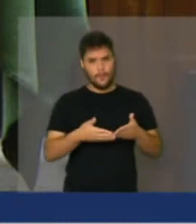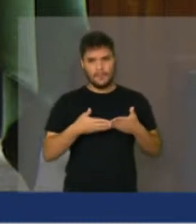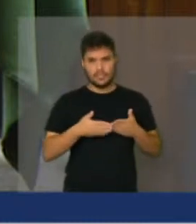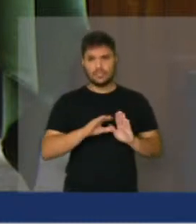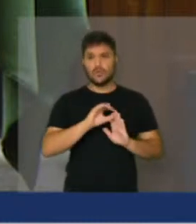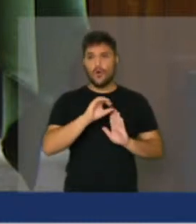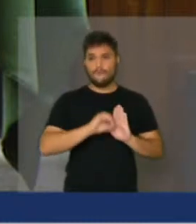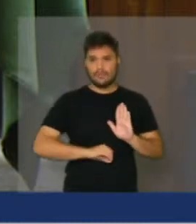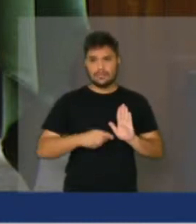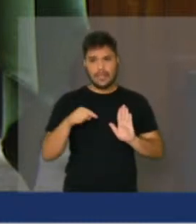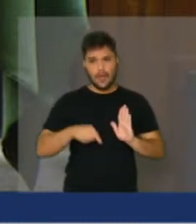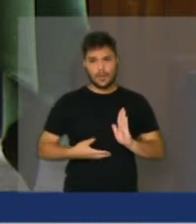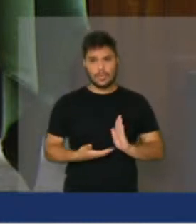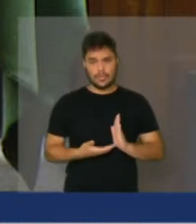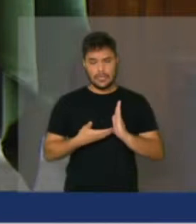SÃO SIGILOSOS. MAS ELE DIZ